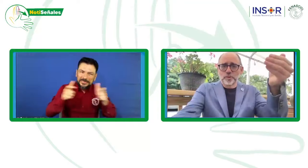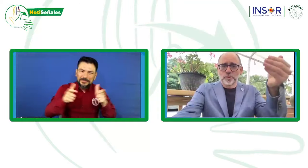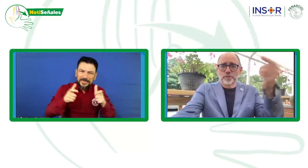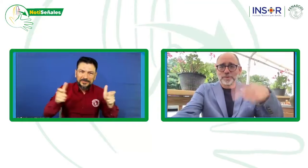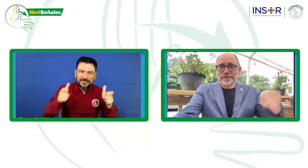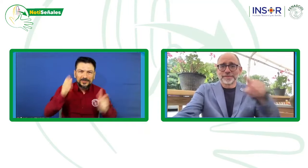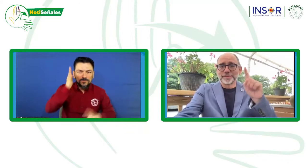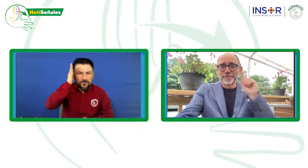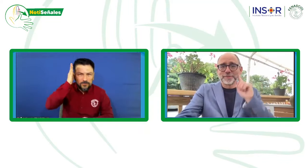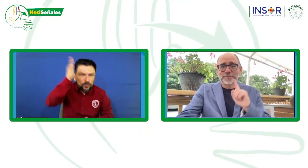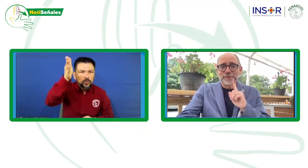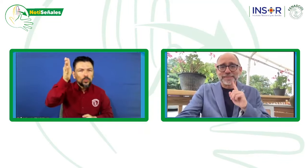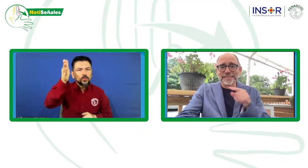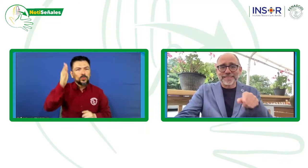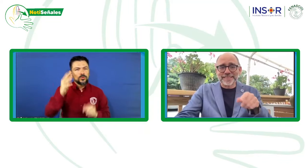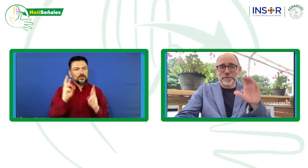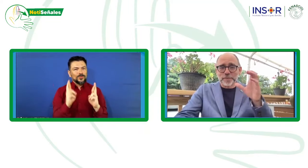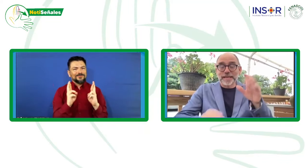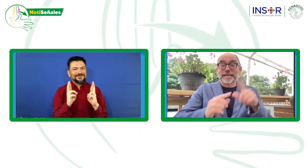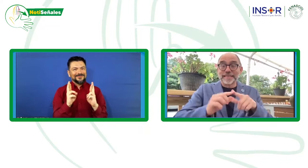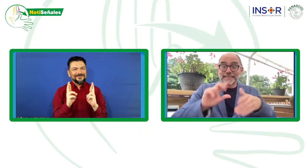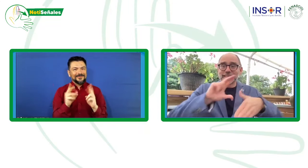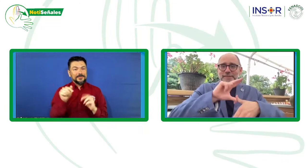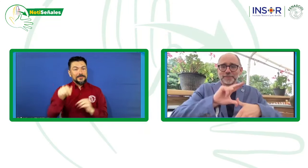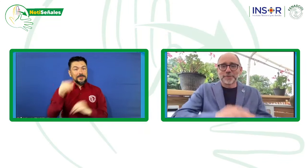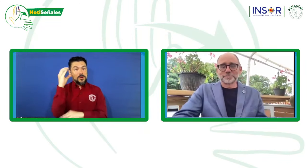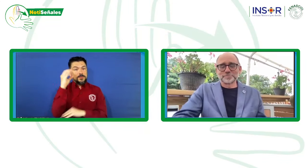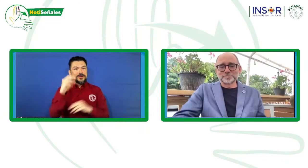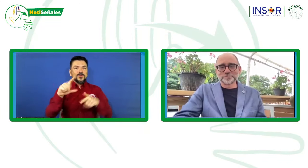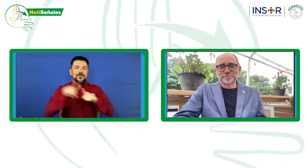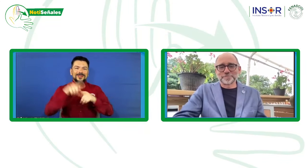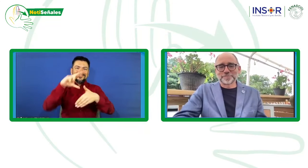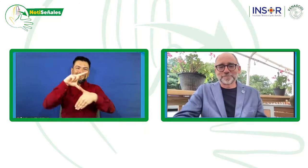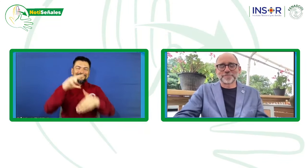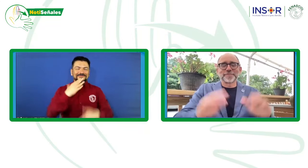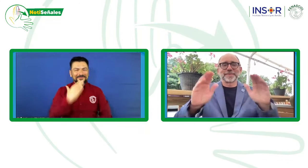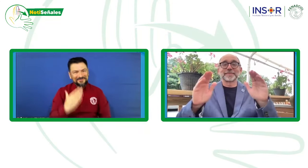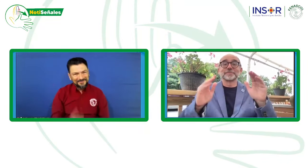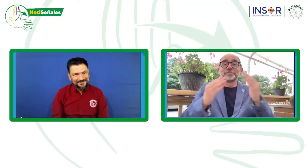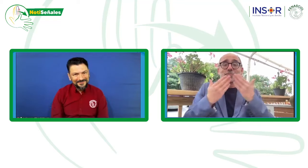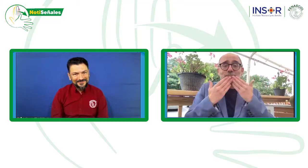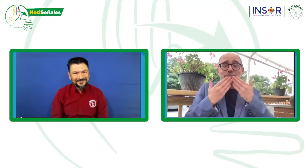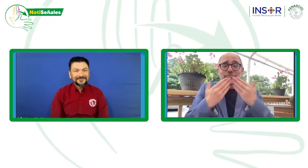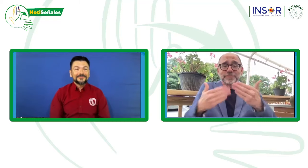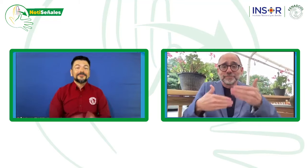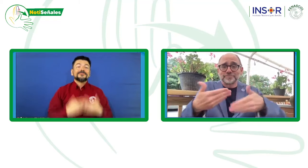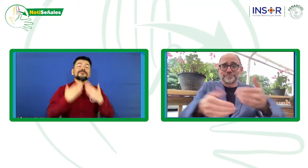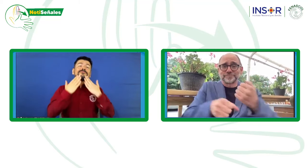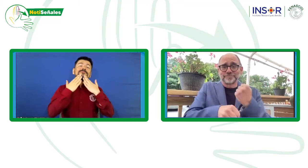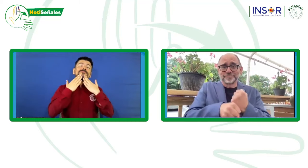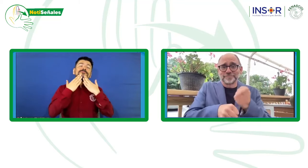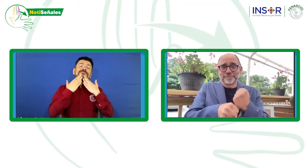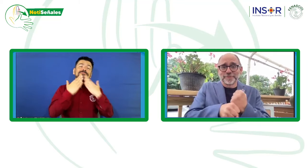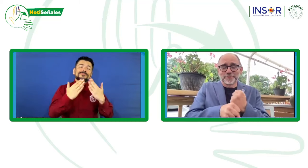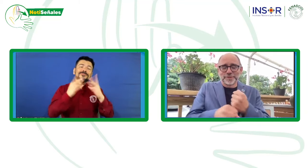nos visualicemos para futuro, un futuro más positivo un